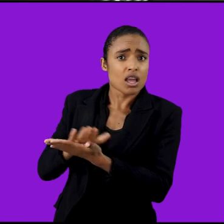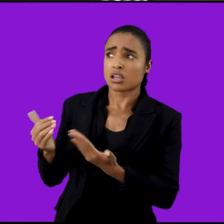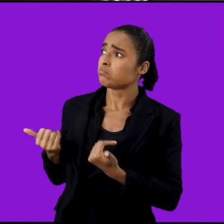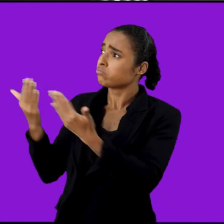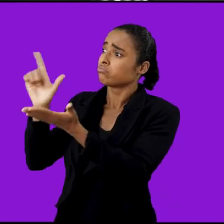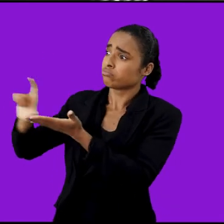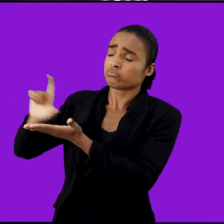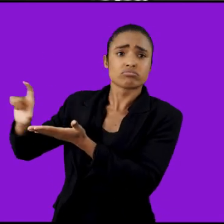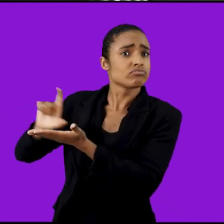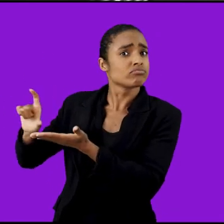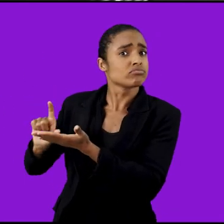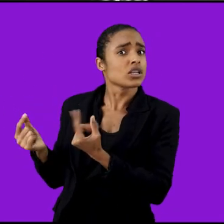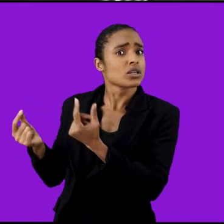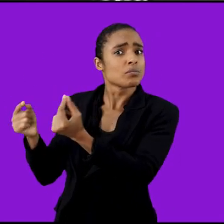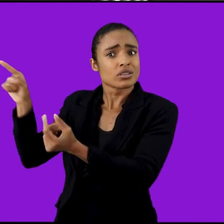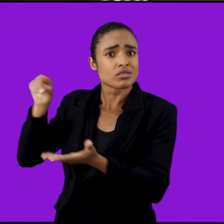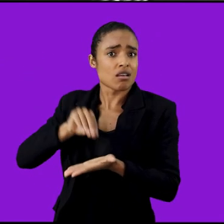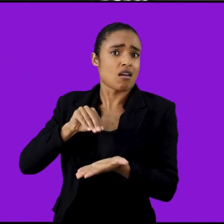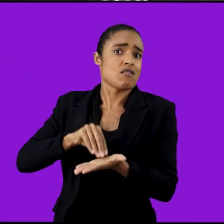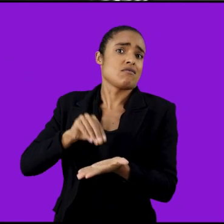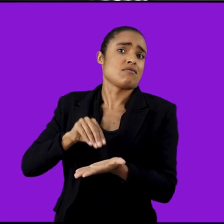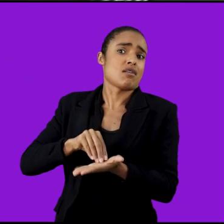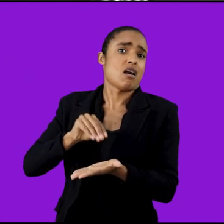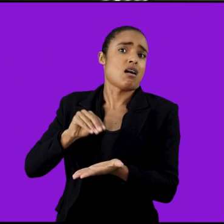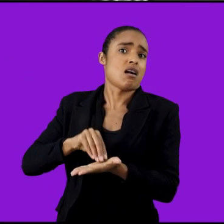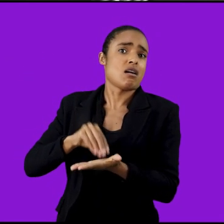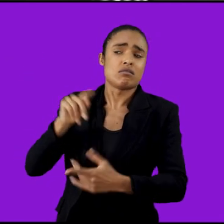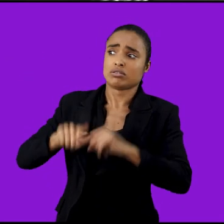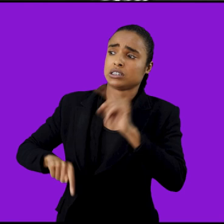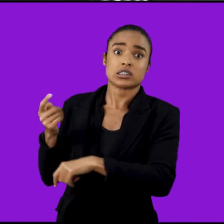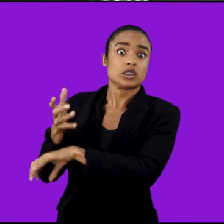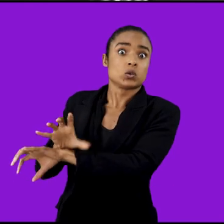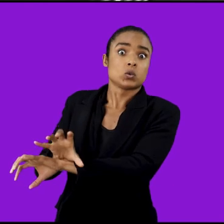E essas comunidades carece Total Desse investimento, né? Sim